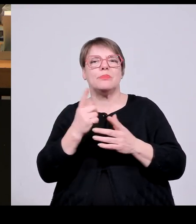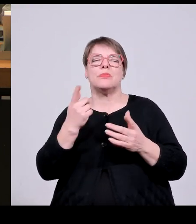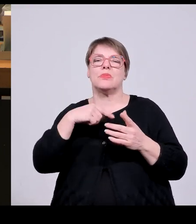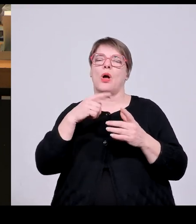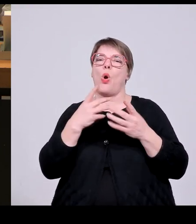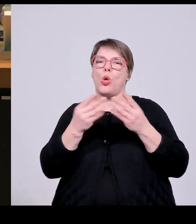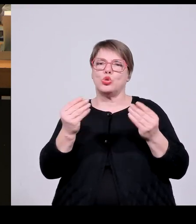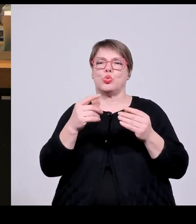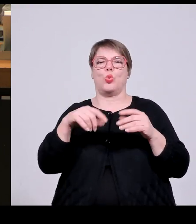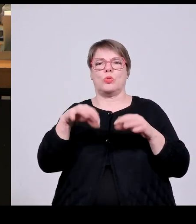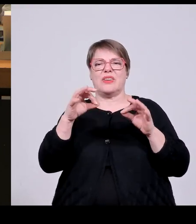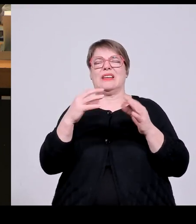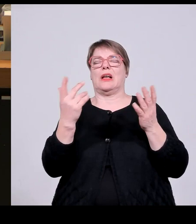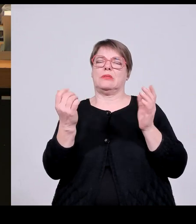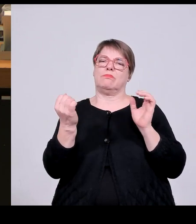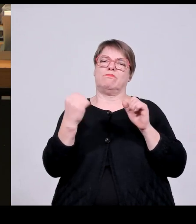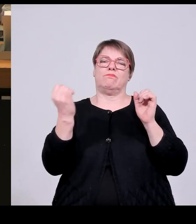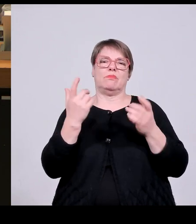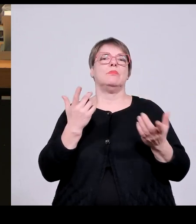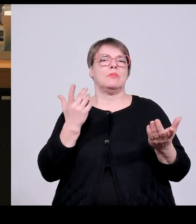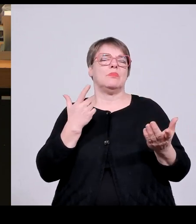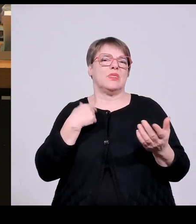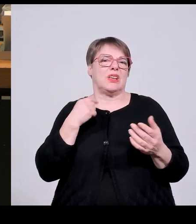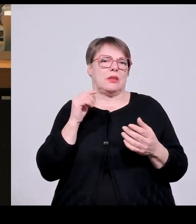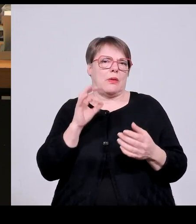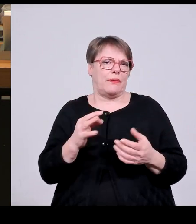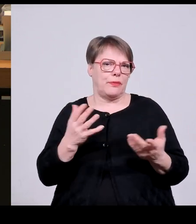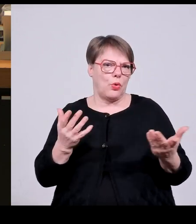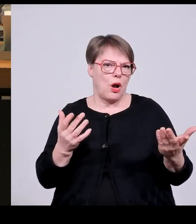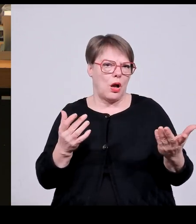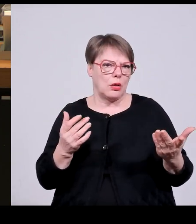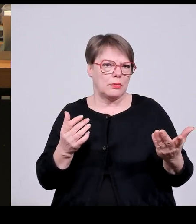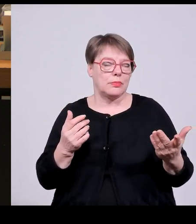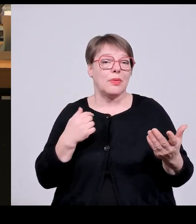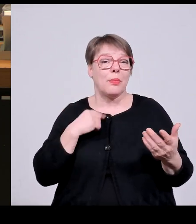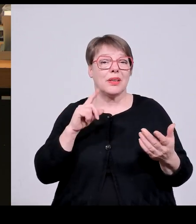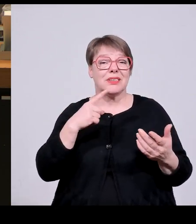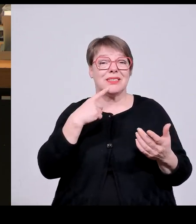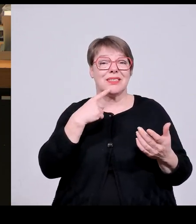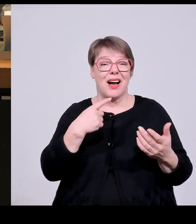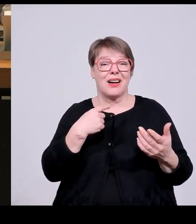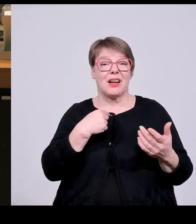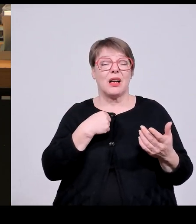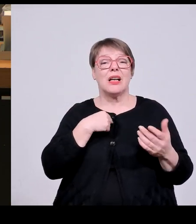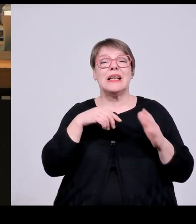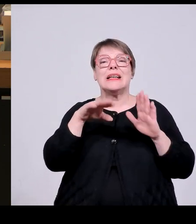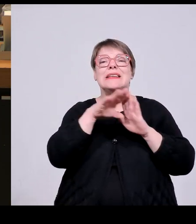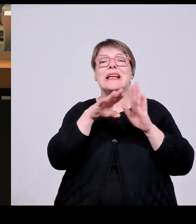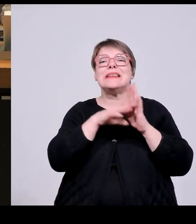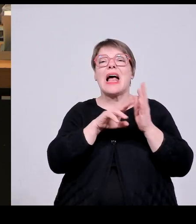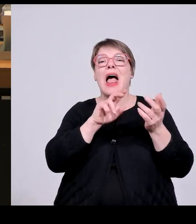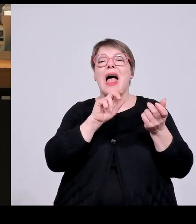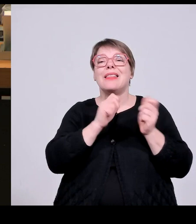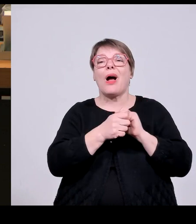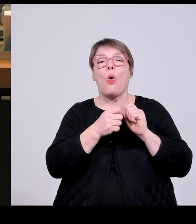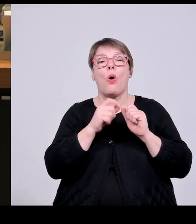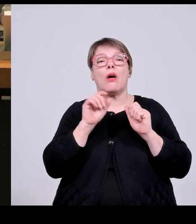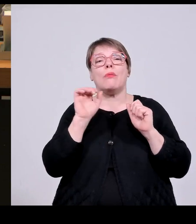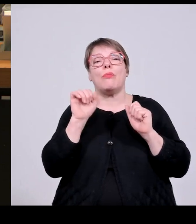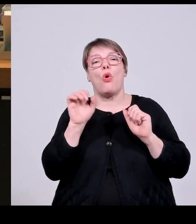in das Ermessen der jeweiligen Behörde fällt, ob genehmigt wird. Das spart Zeit bei dem Denkmalschutzämtern und